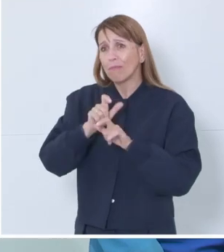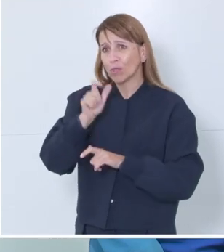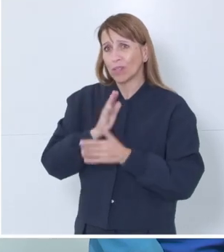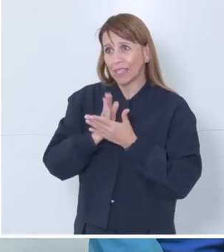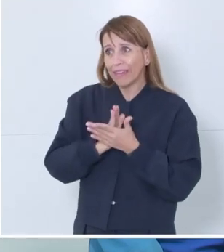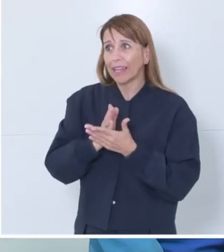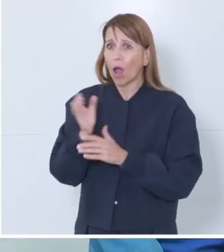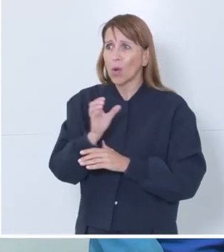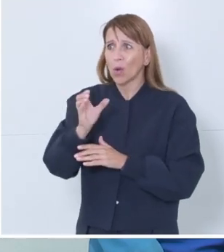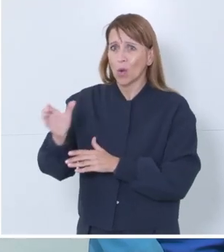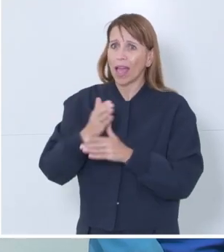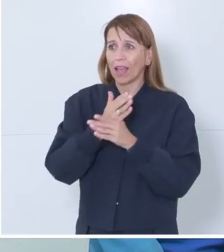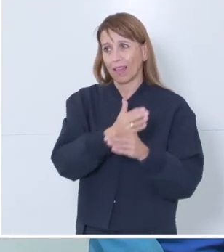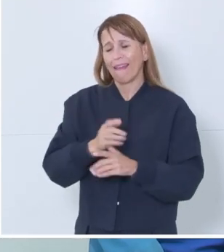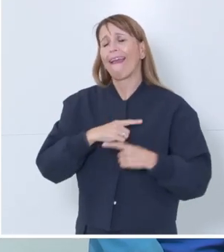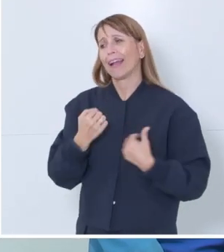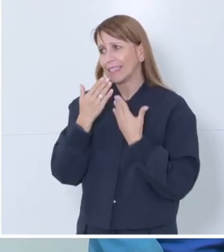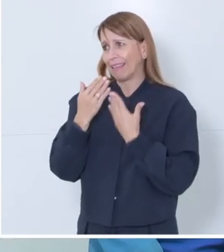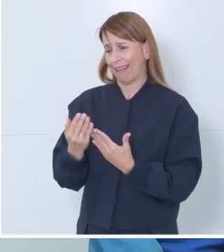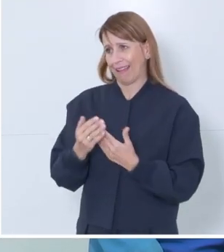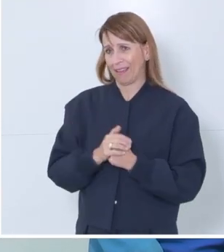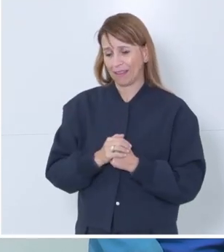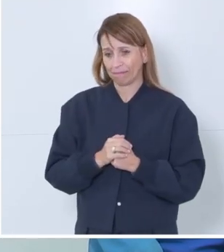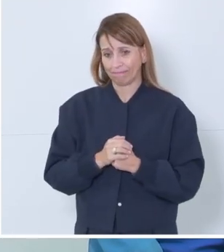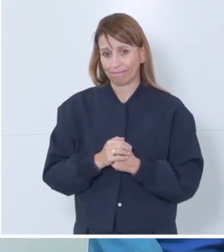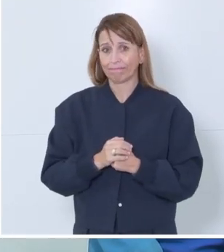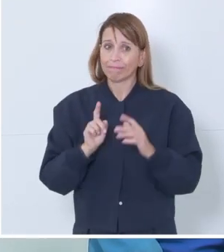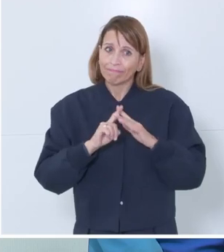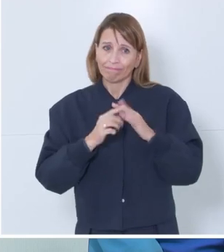an dieser Stelle dieses herzliche Dankeschön. In diesem Kontext möchte ich auch hervorheben,